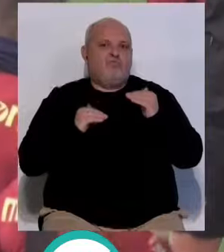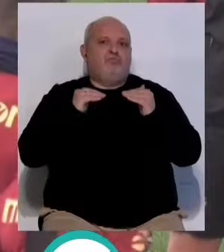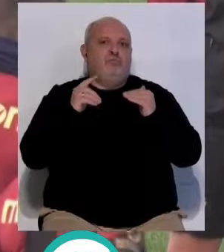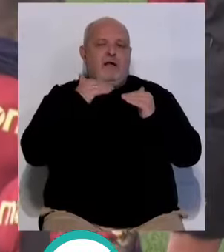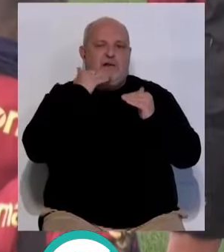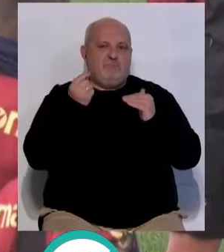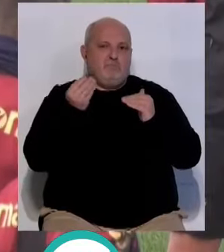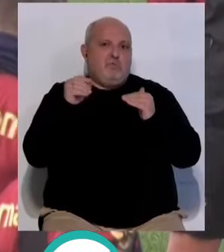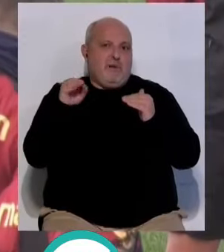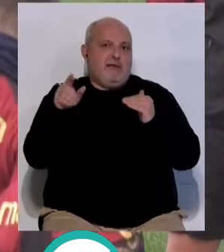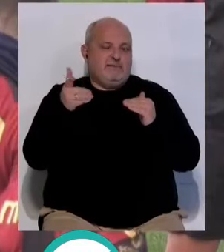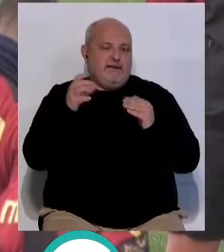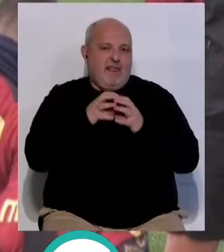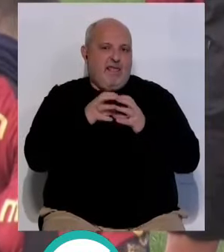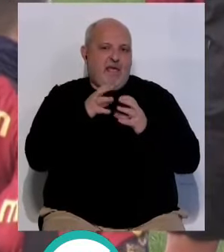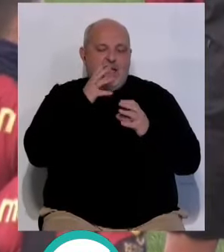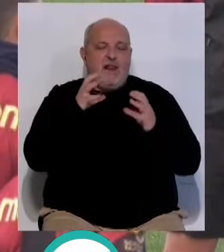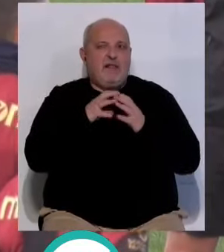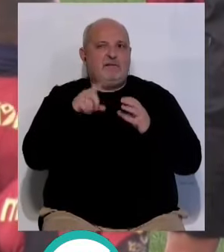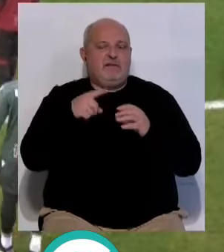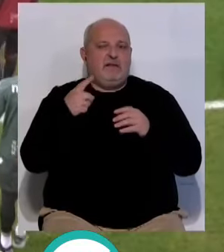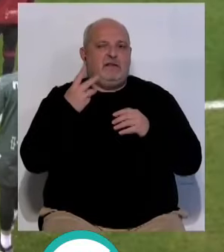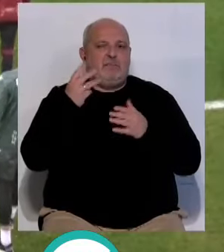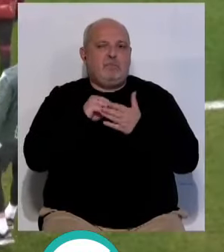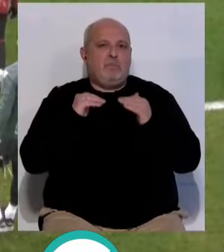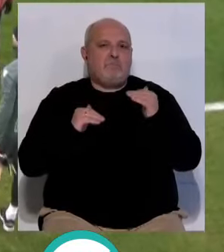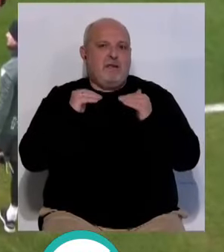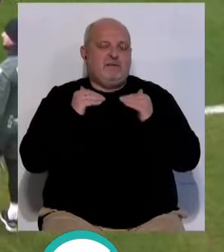la diferencia es que el Granada te ha recortado tres puntos la diferencia es que ahora mismo el